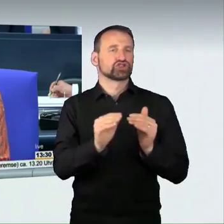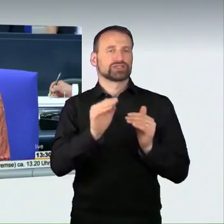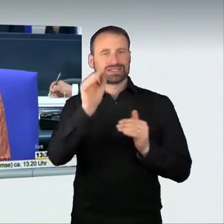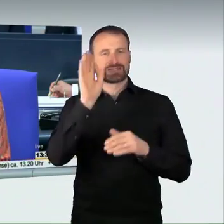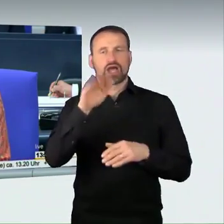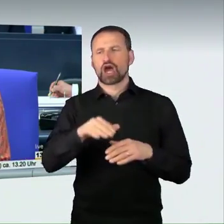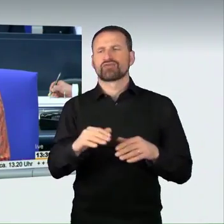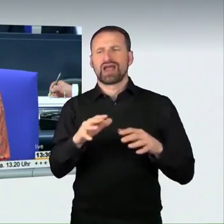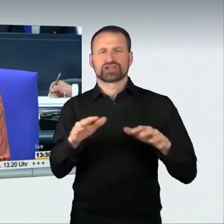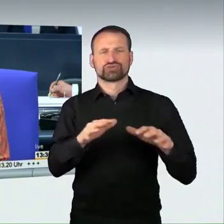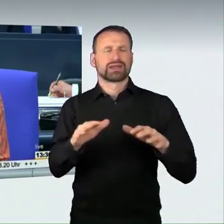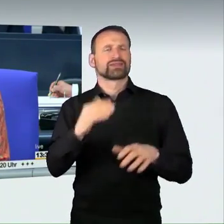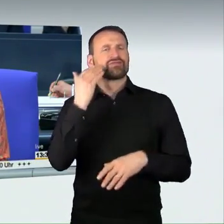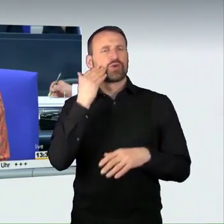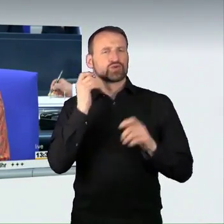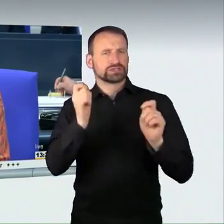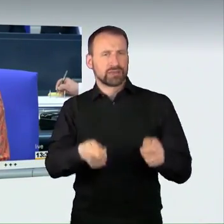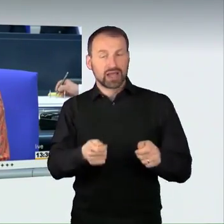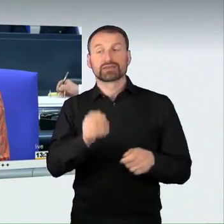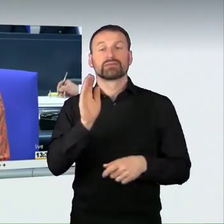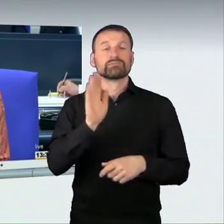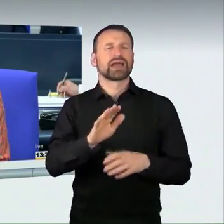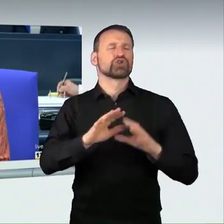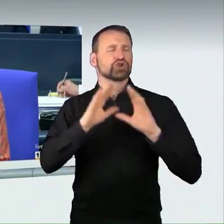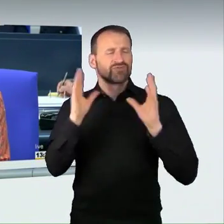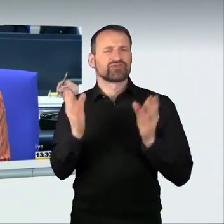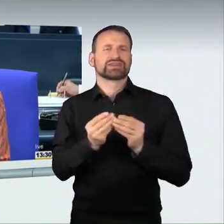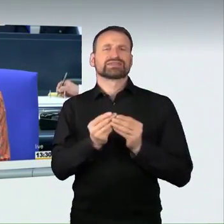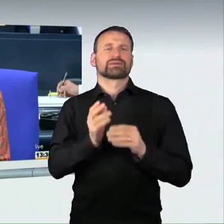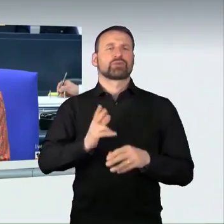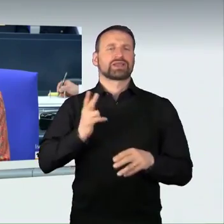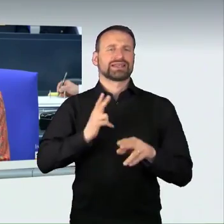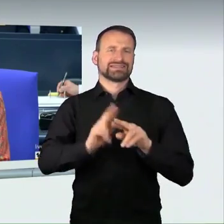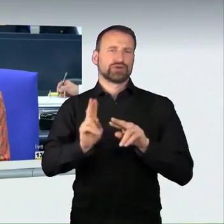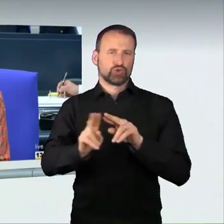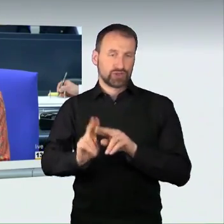bei umfassenden Modernisierungen. Der Ausschuss für Recht und Verbraucherschutz